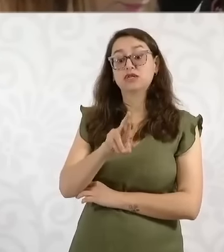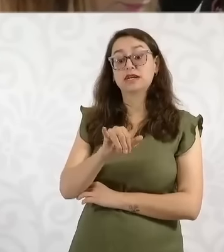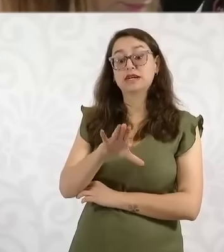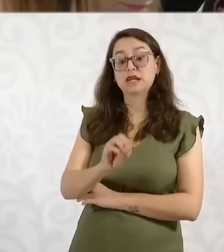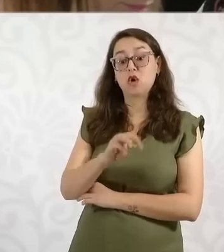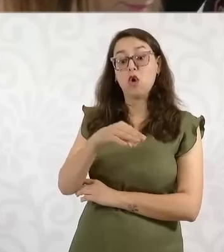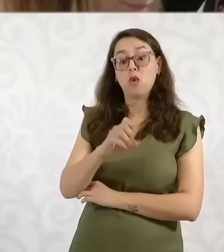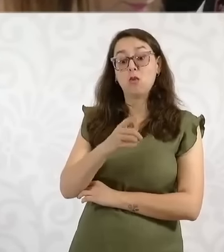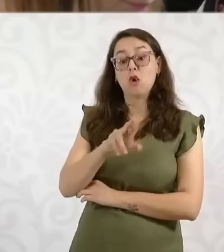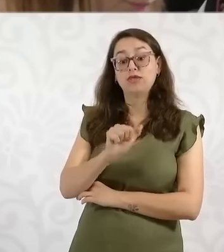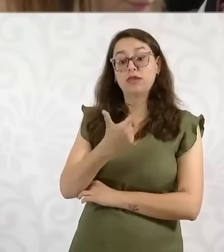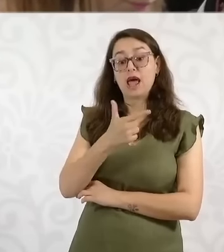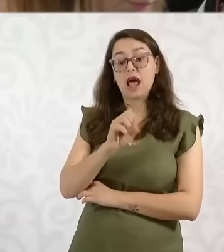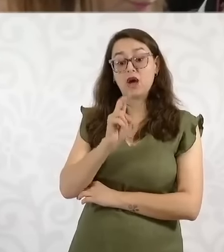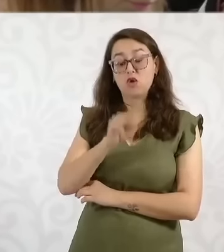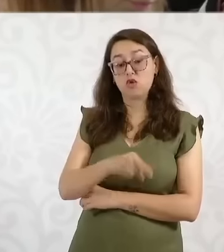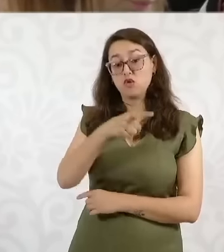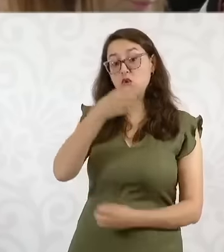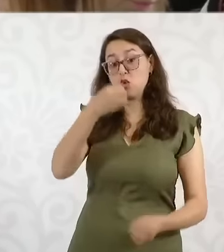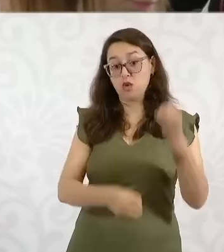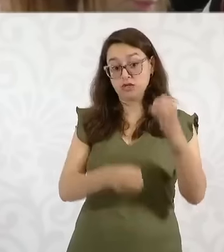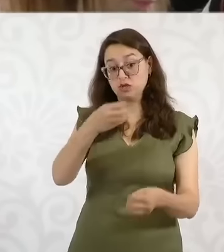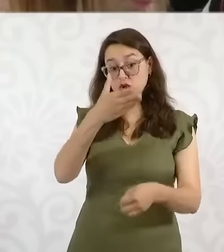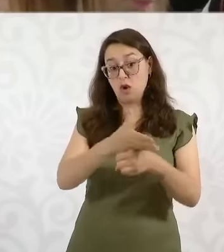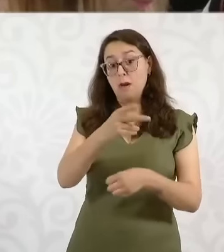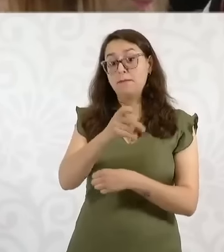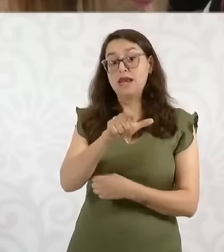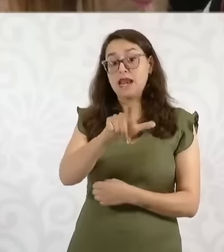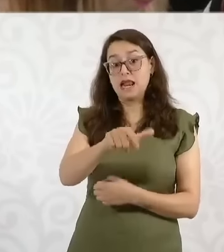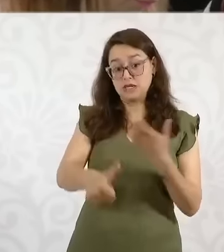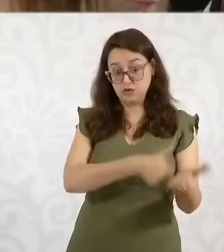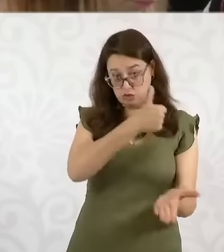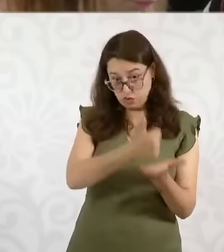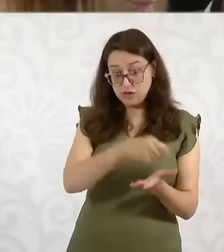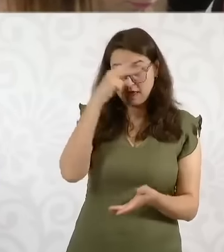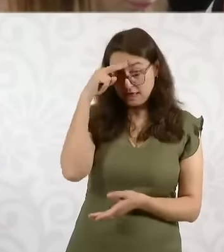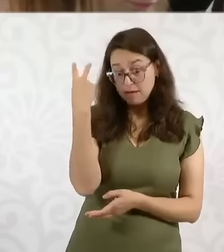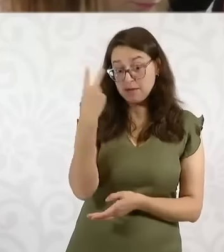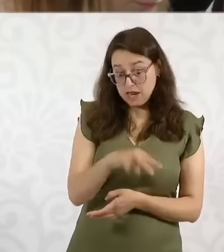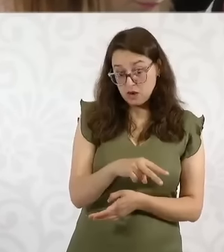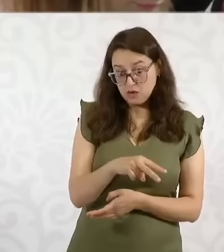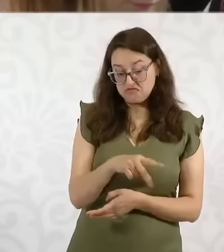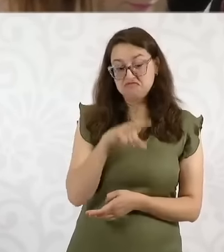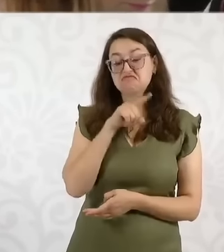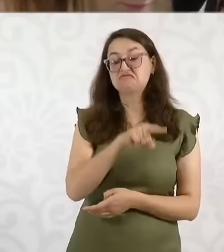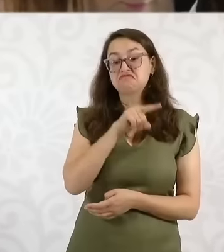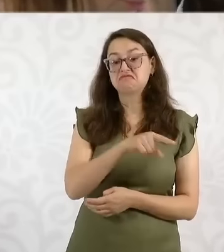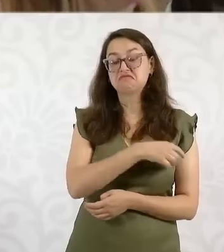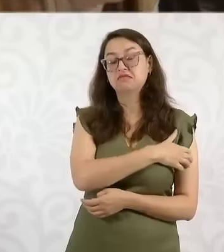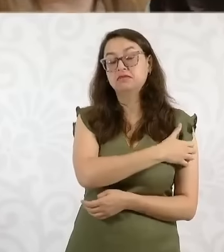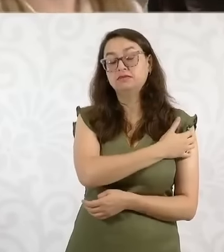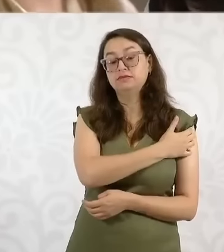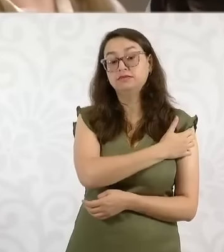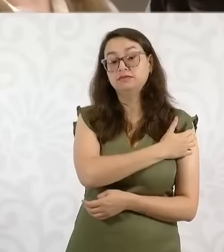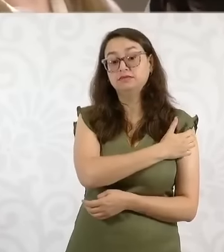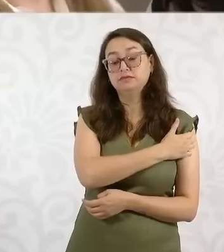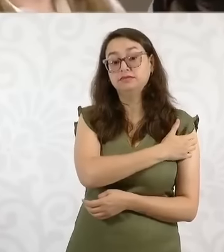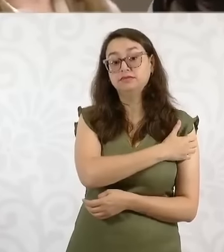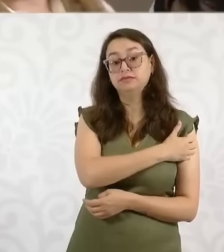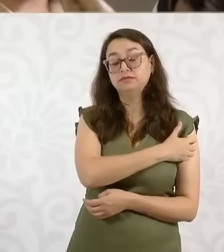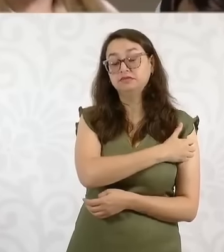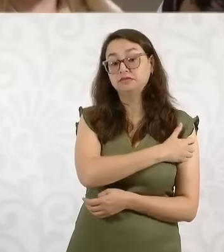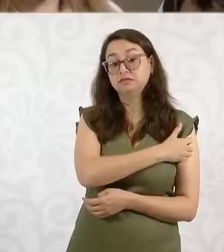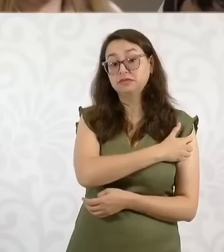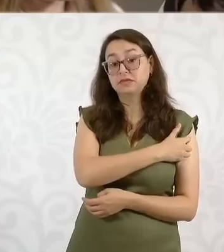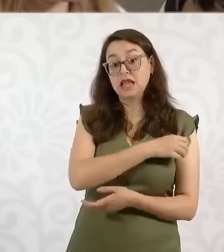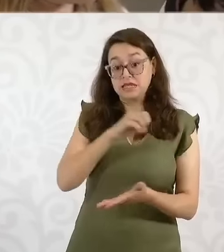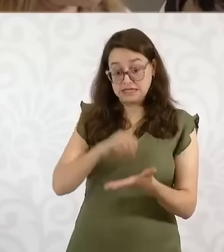de Distrito en materia penal aquí en la Ciudad de México, se niega a dar eh una audiencia para